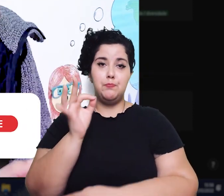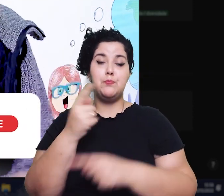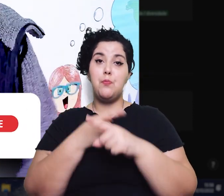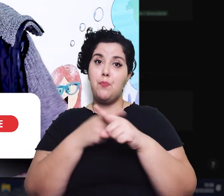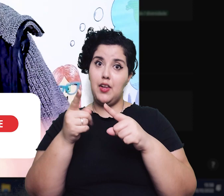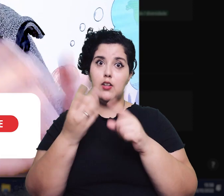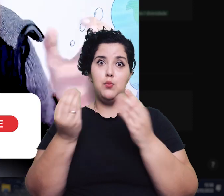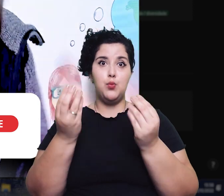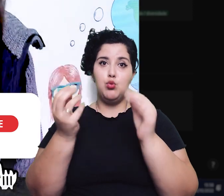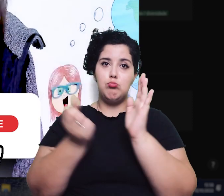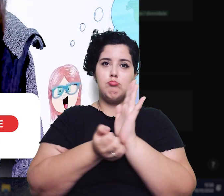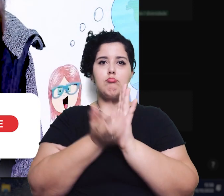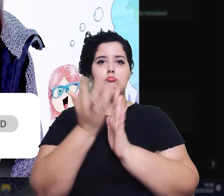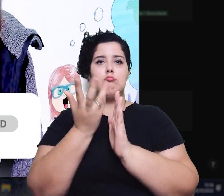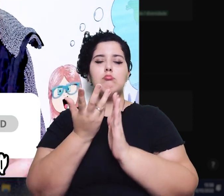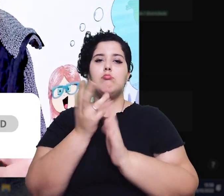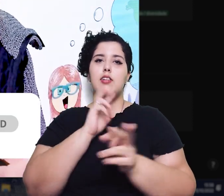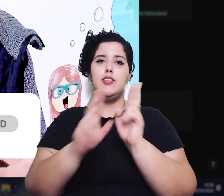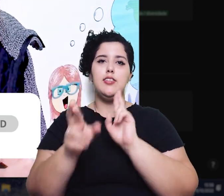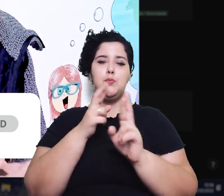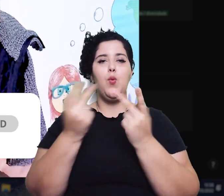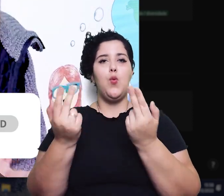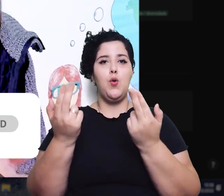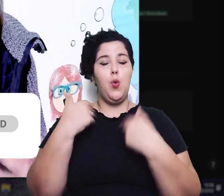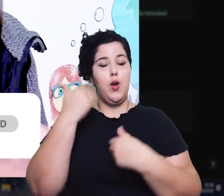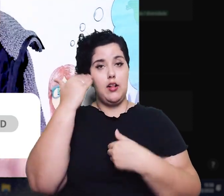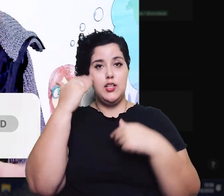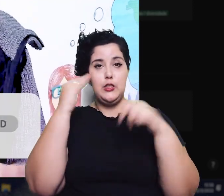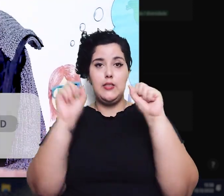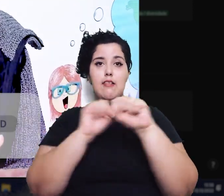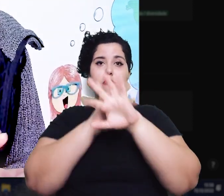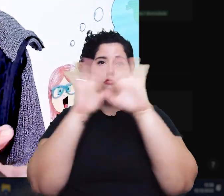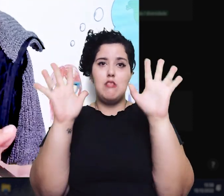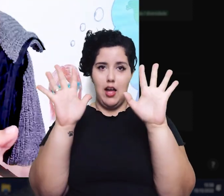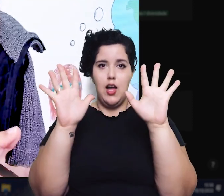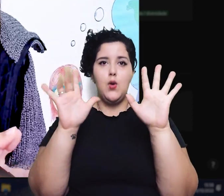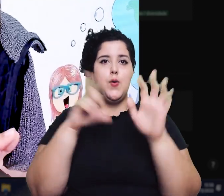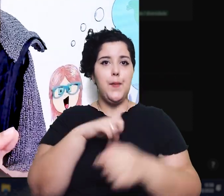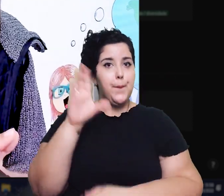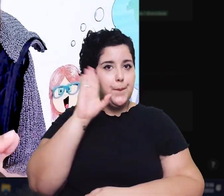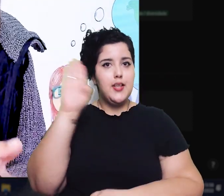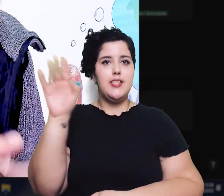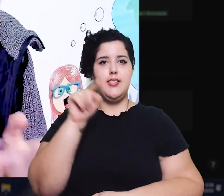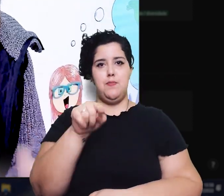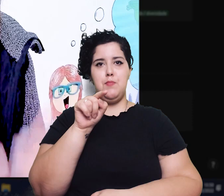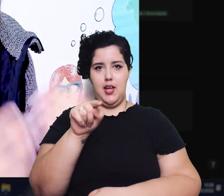eu não imaginava que ia ver tanto e pra mim ficou bem claro depois dessas pesquisas que um dos principais pontos que eu